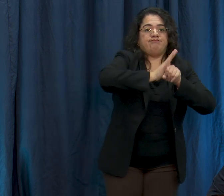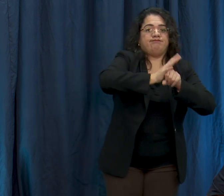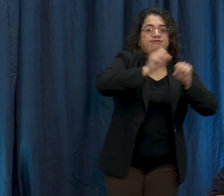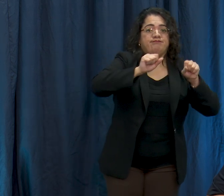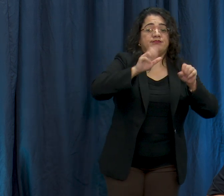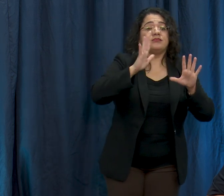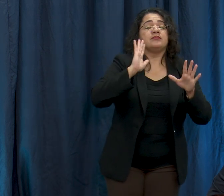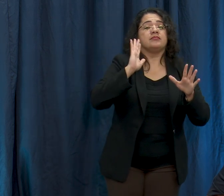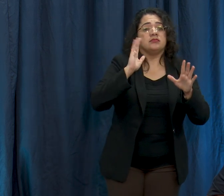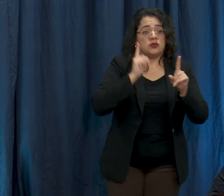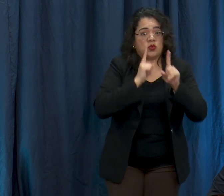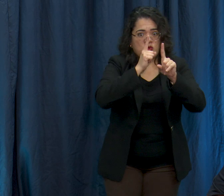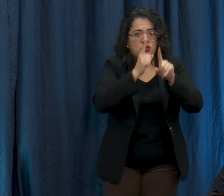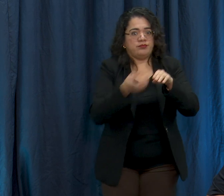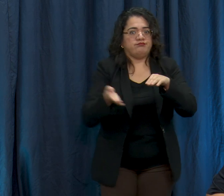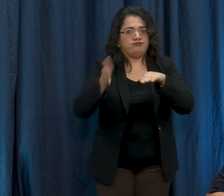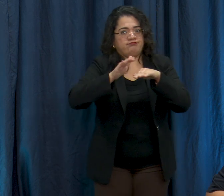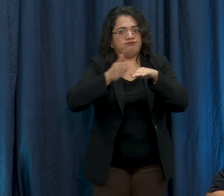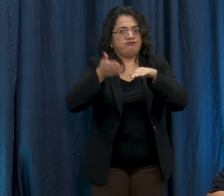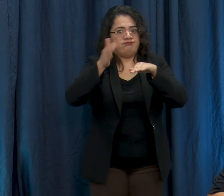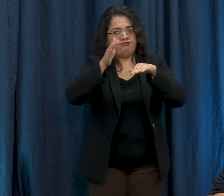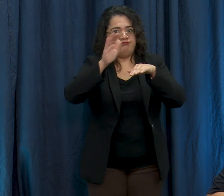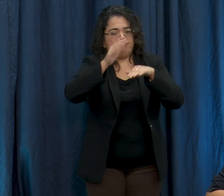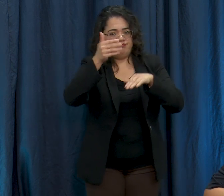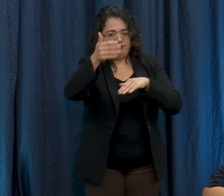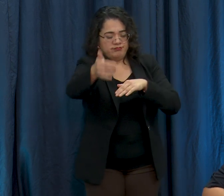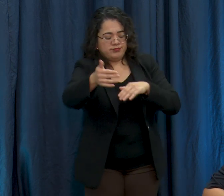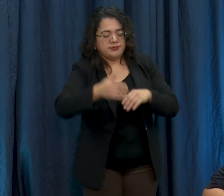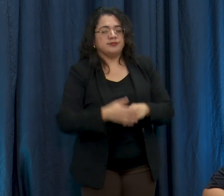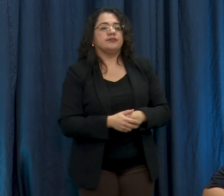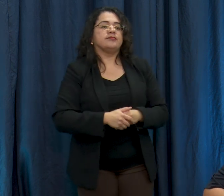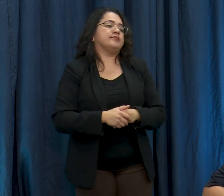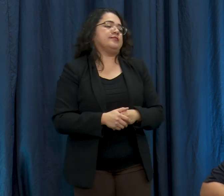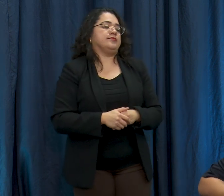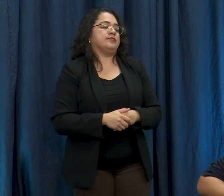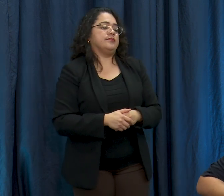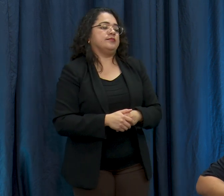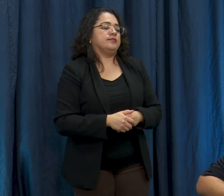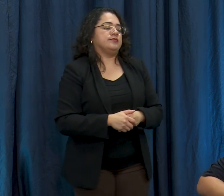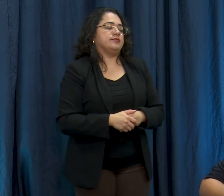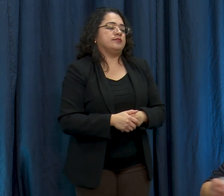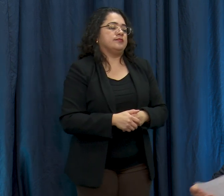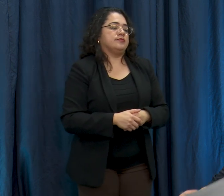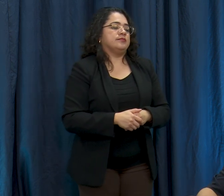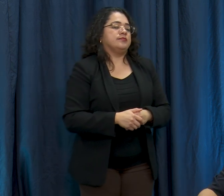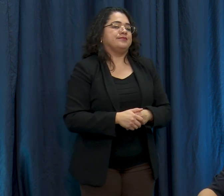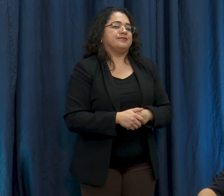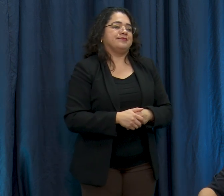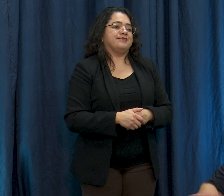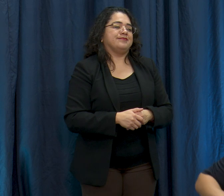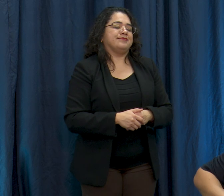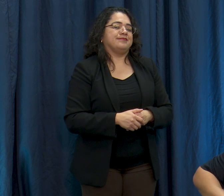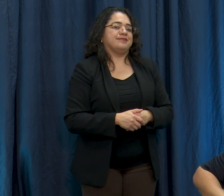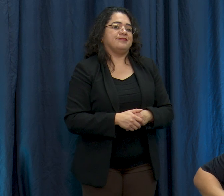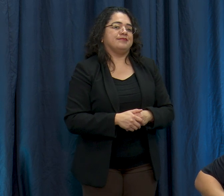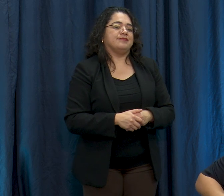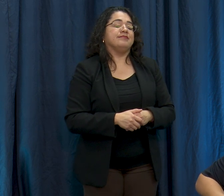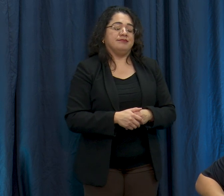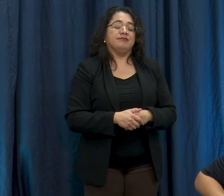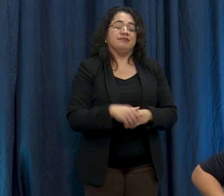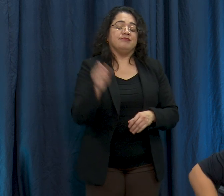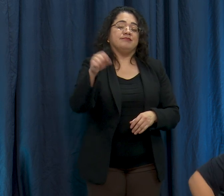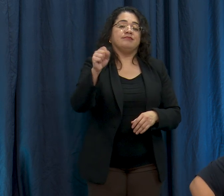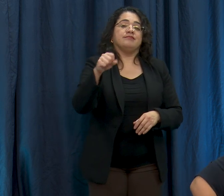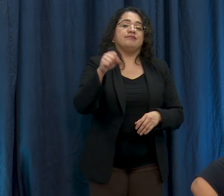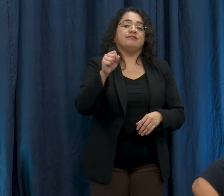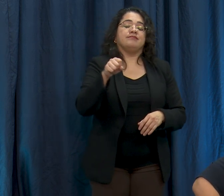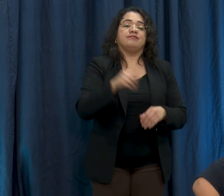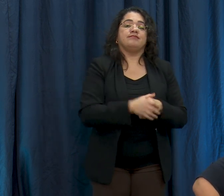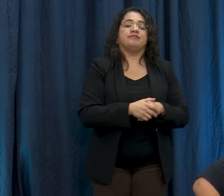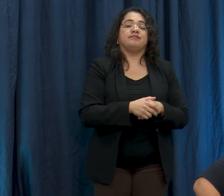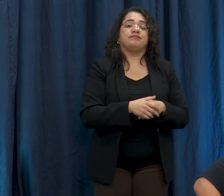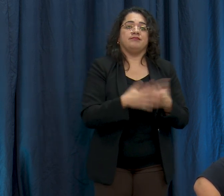mucho más exámenes que que eso este tambien este tenemos otros medidas y